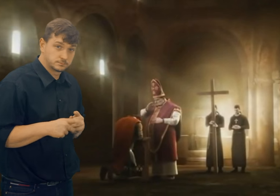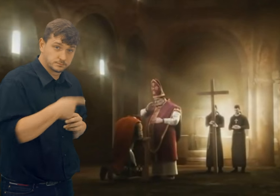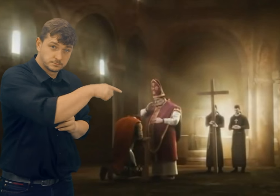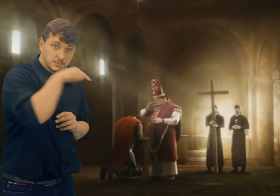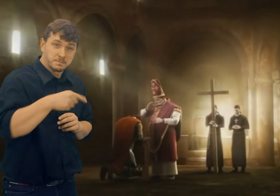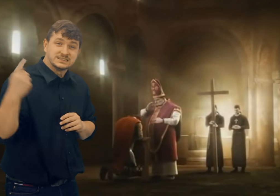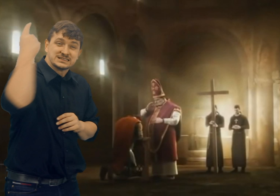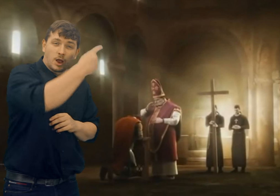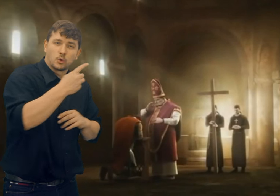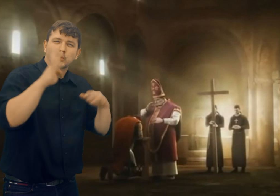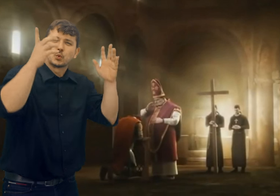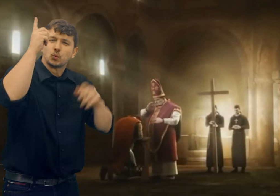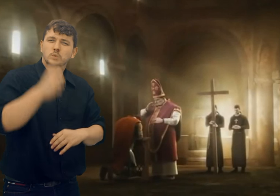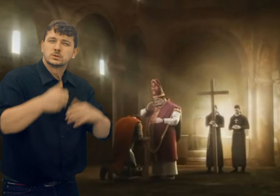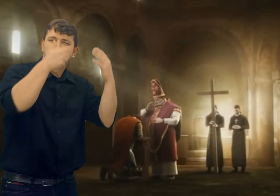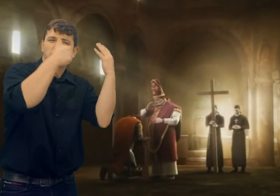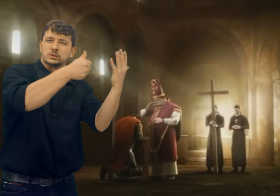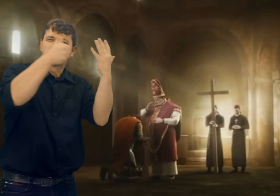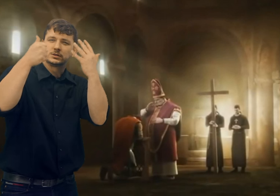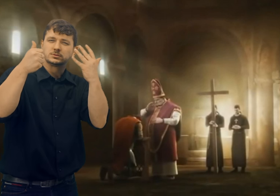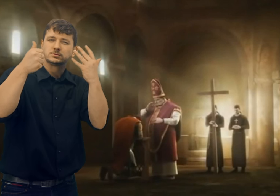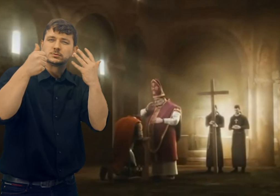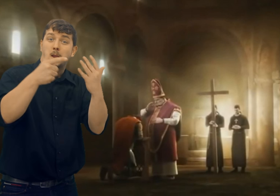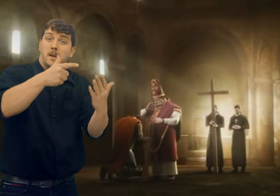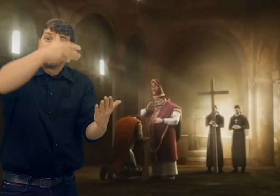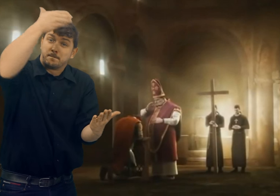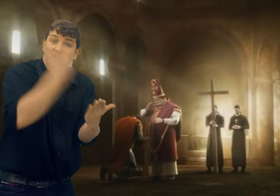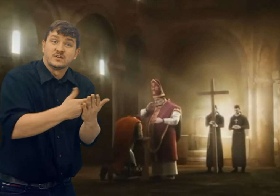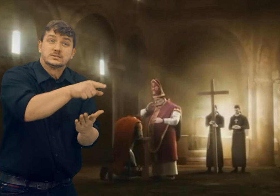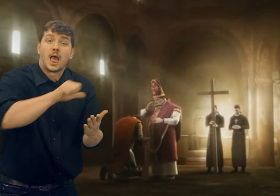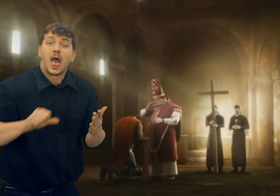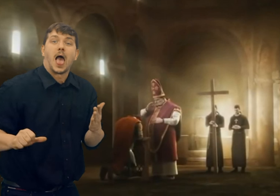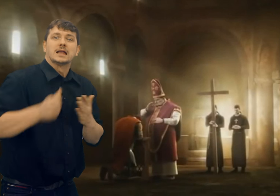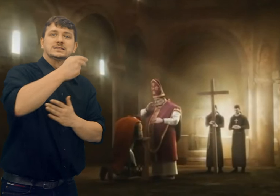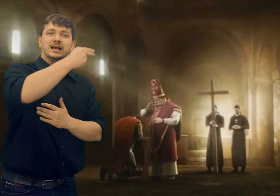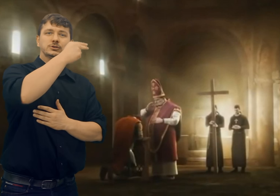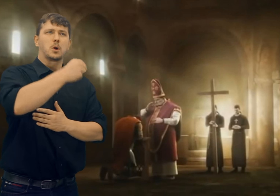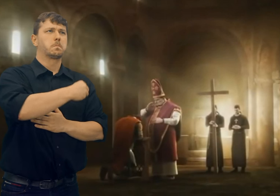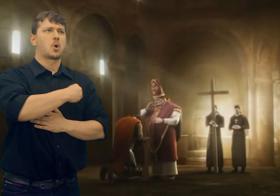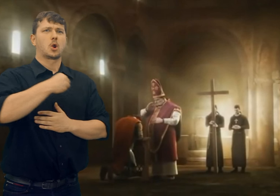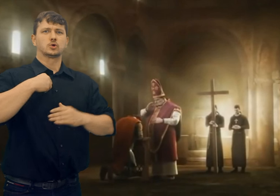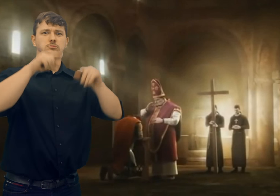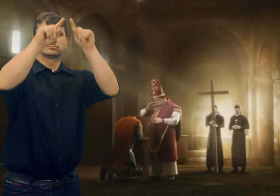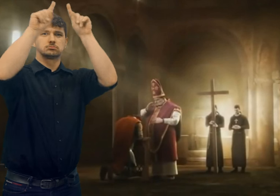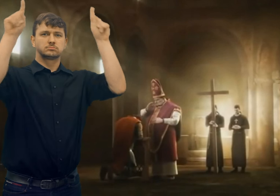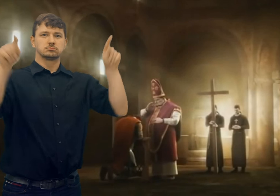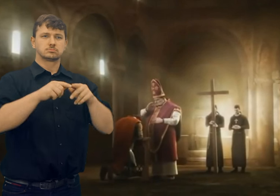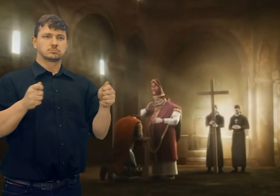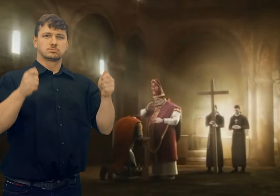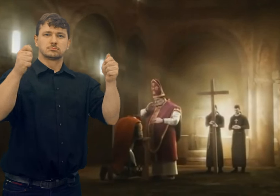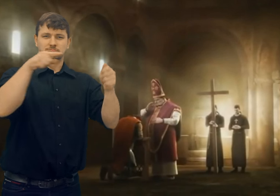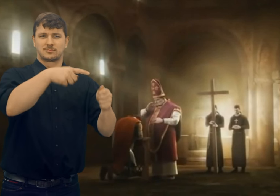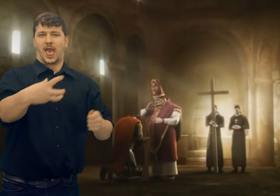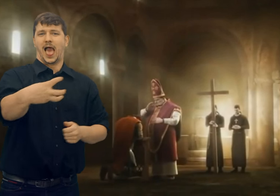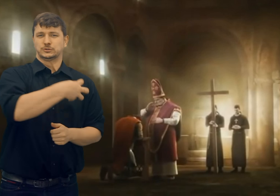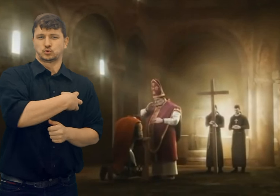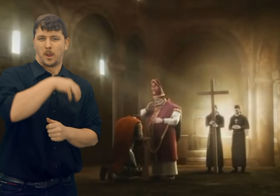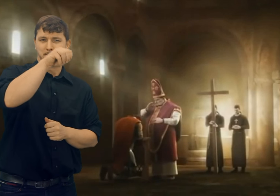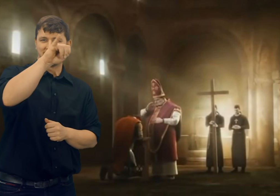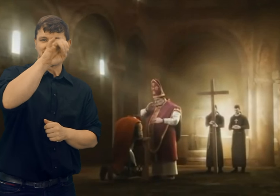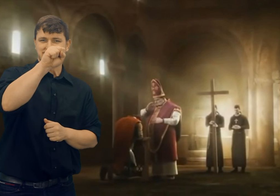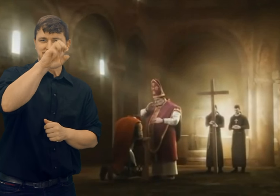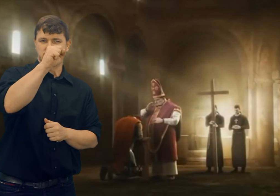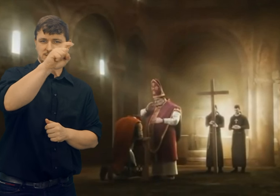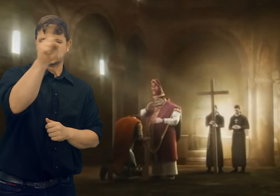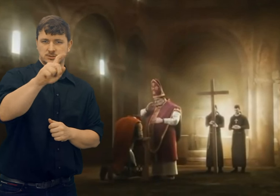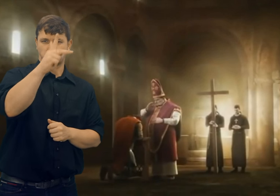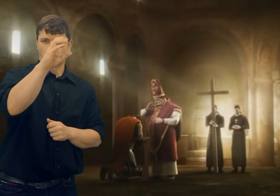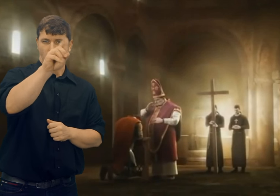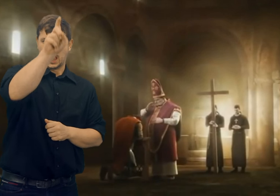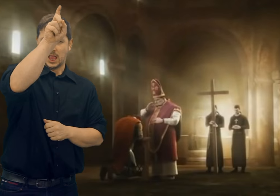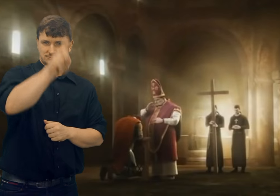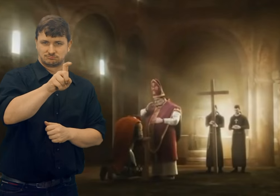Aus dem Jahr 966 kommen die ersten historischen Beweise, wie der polnische Herzog MIESZKO I. getauft wurde.